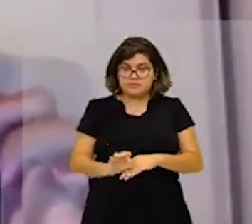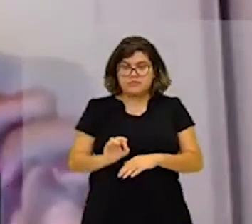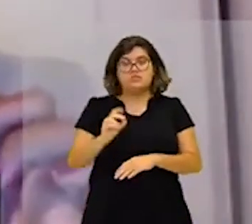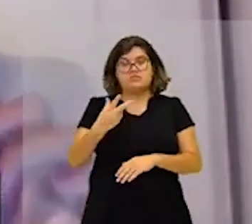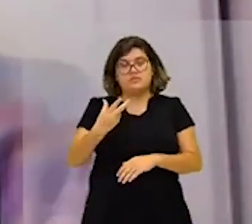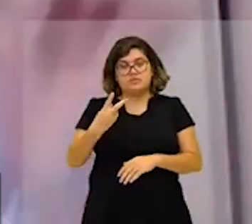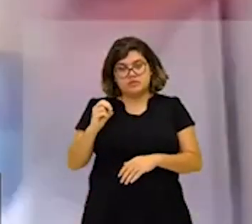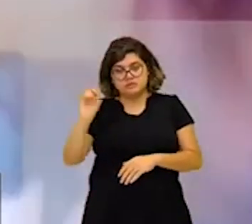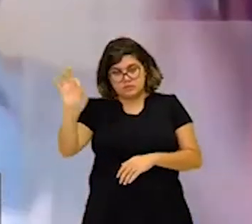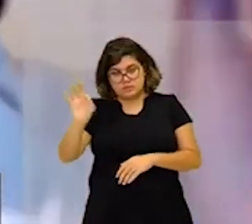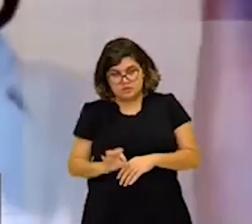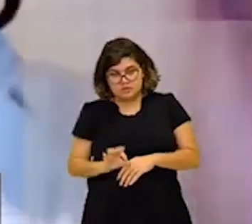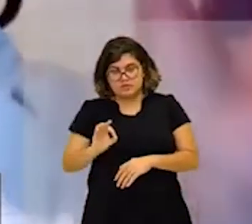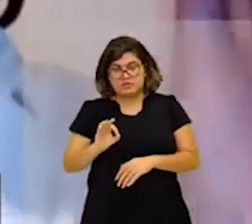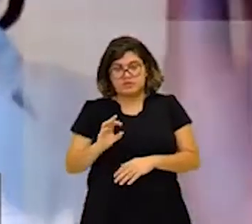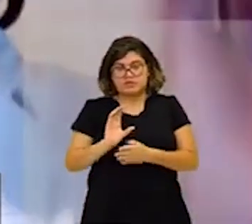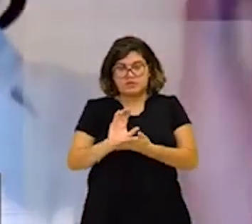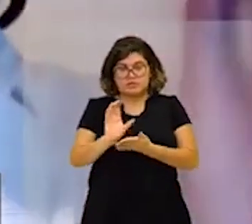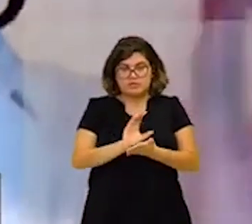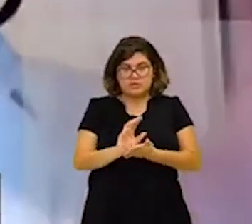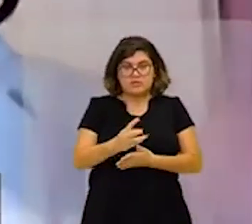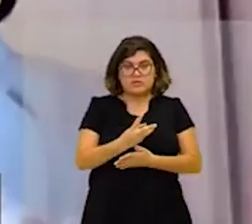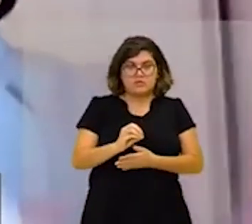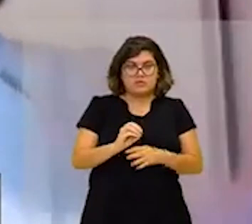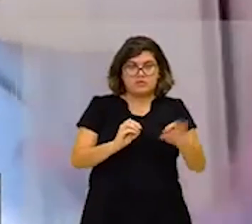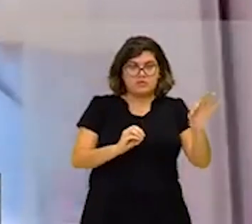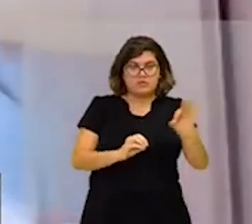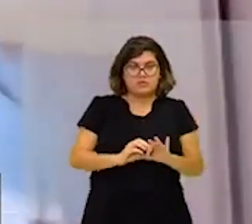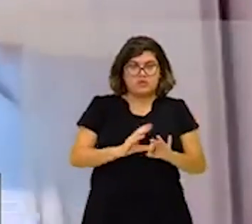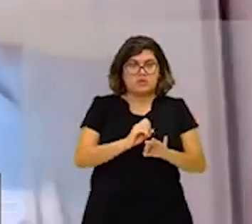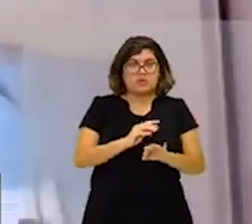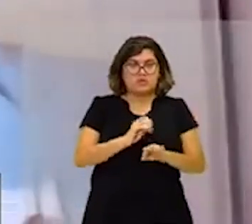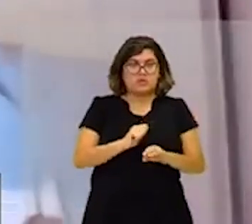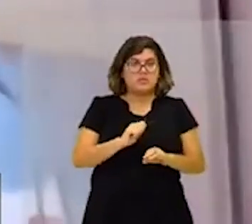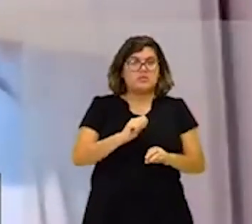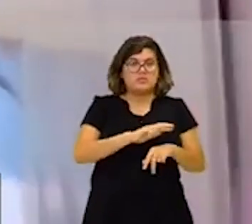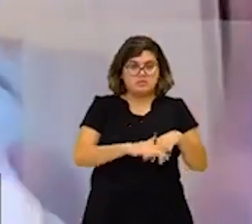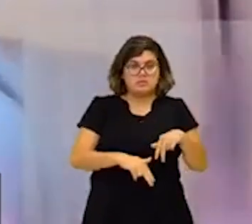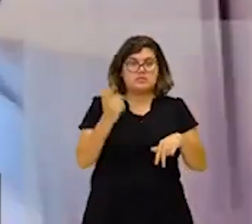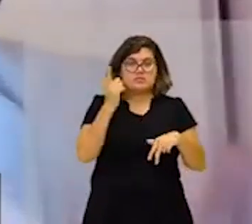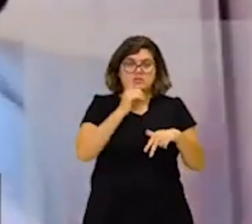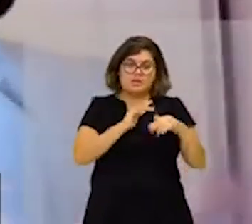investimento para os trinta por cento de cotas de gênero a gente consegue o equilíbrio Mas se